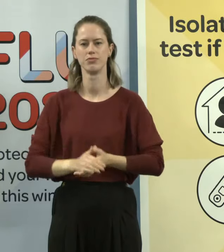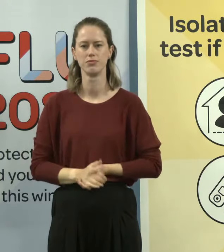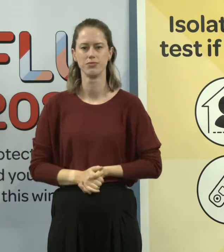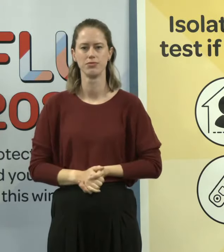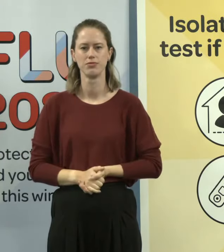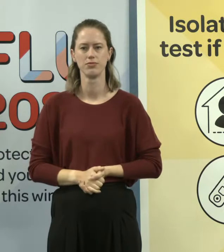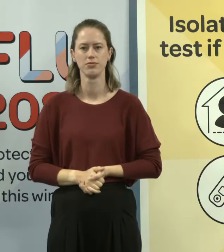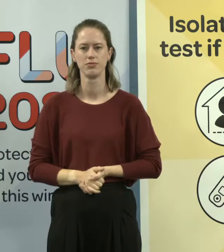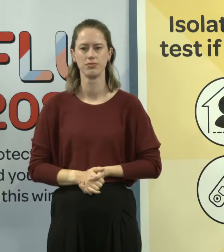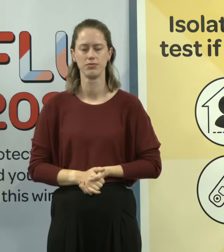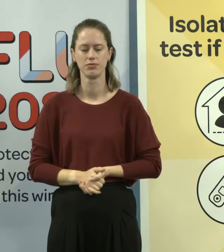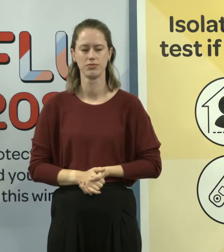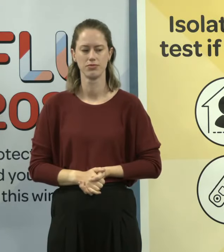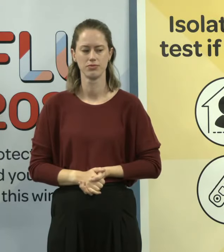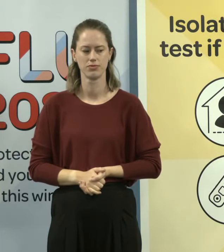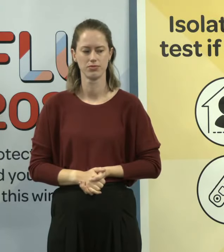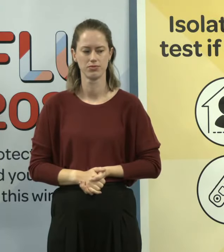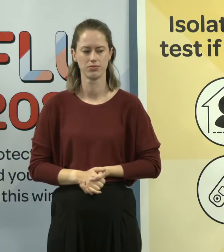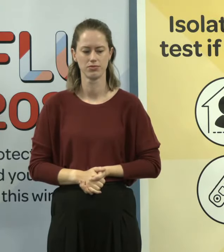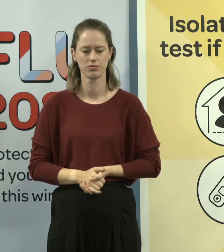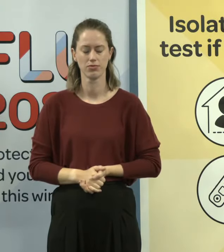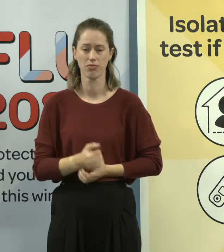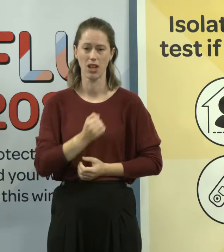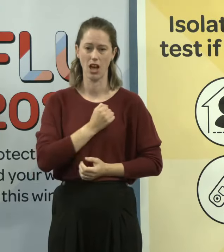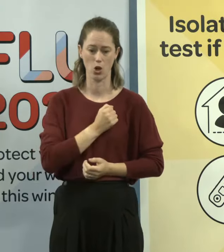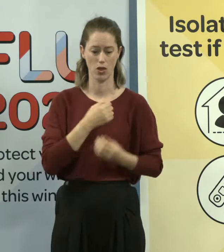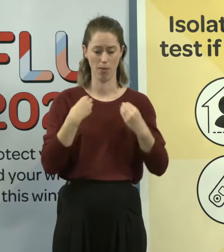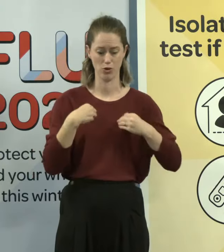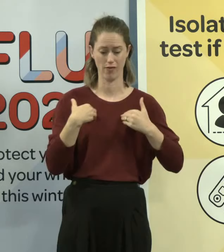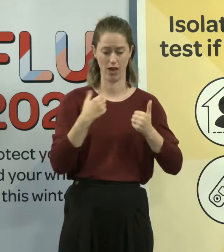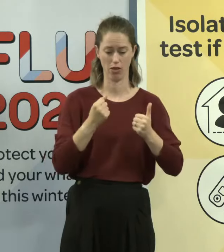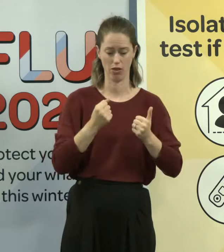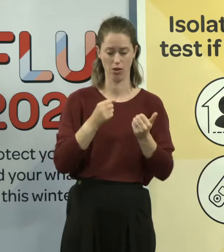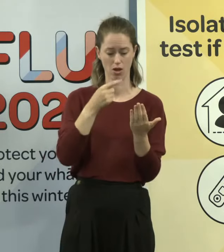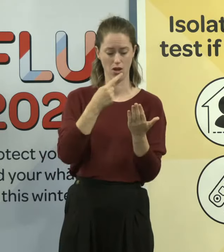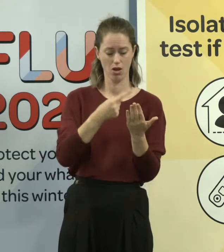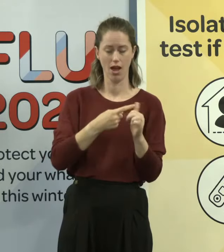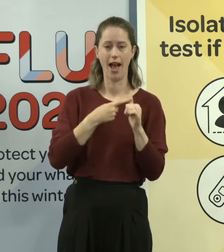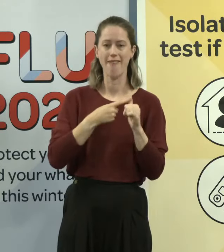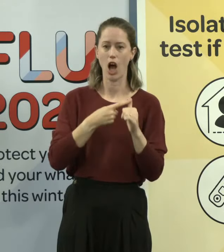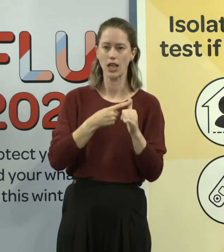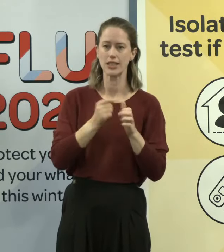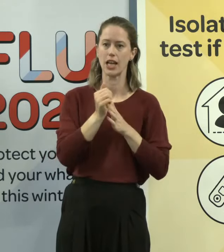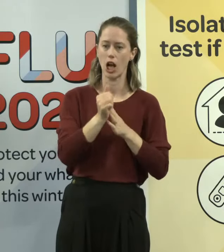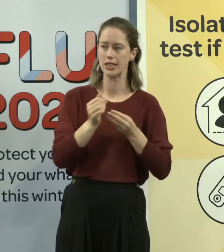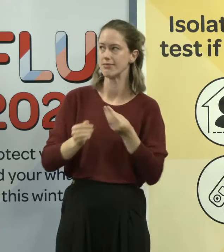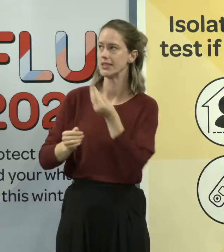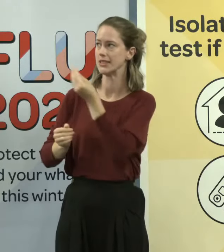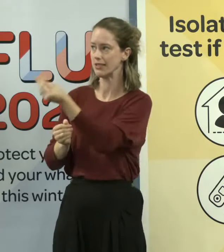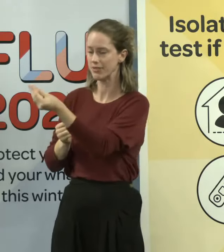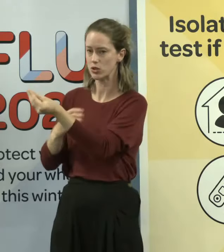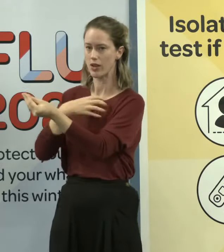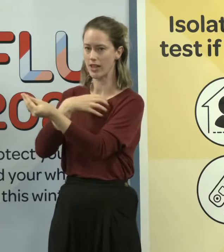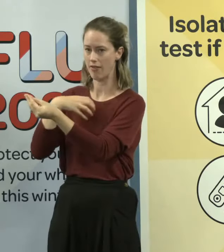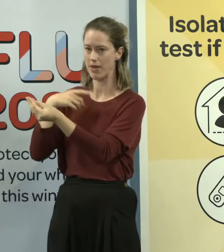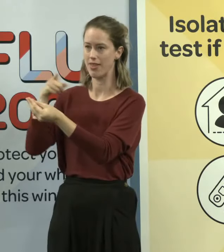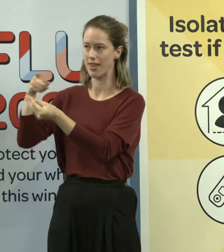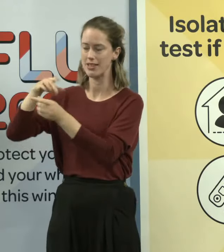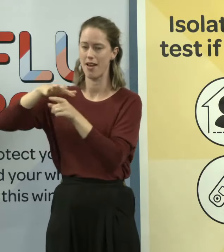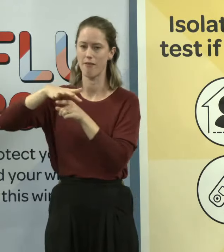mai i konei me tawahi hei arahi